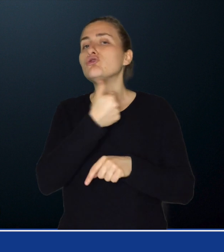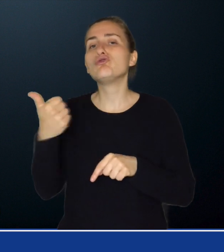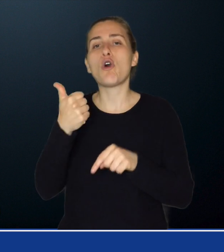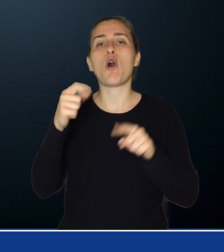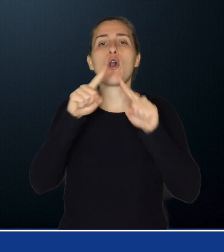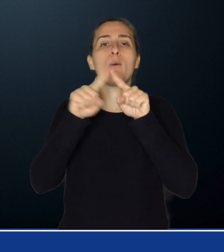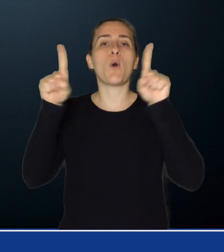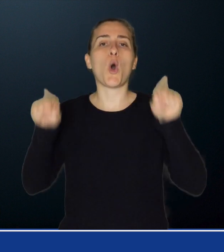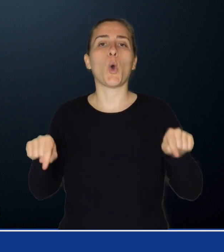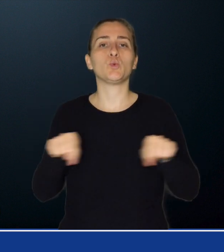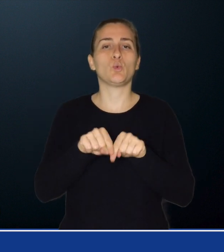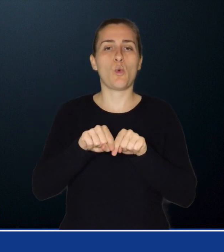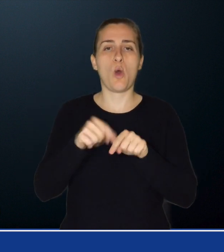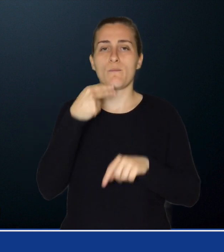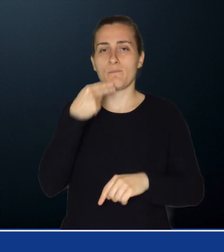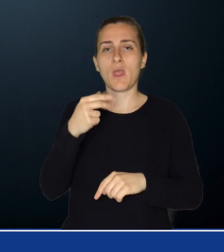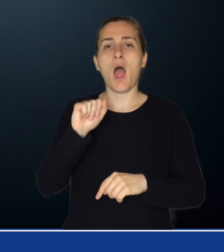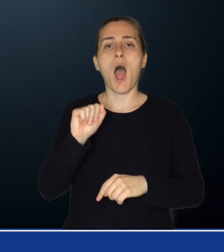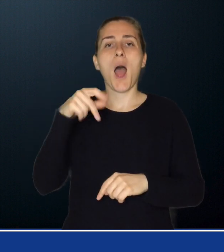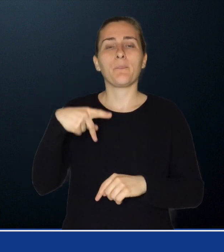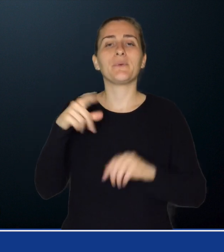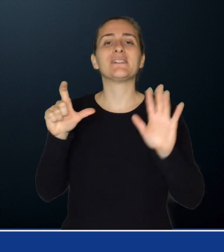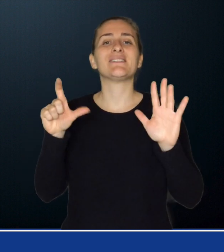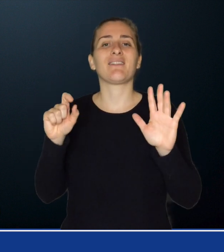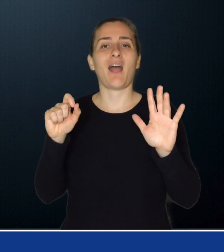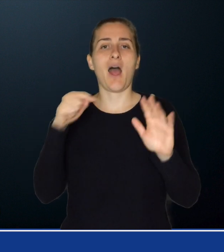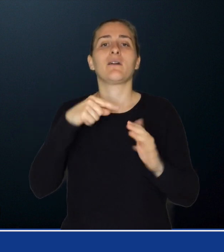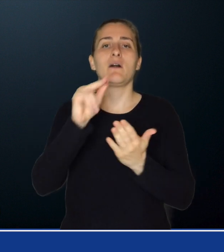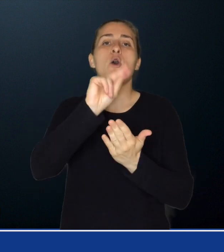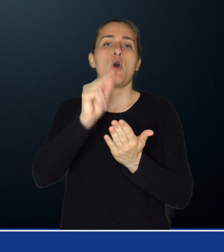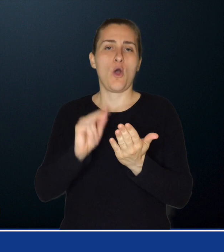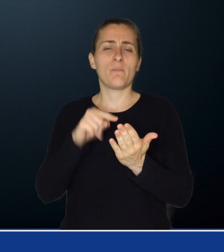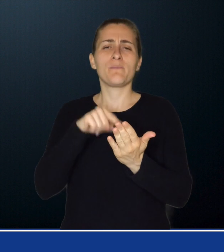L’unico adempimento da fare è inviare all’INPS il modulo AP70